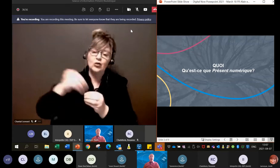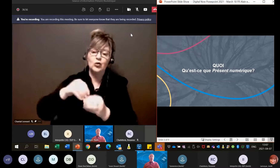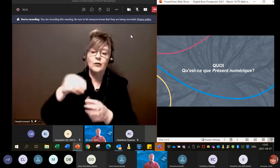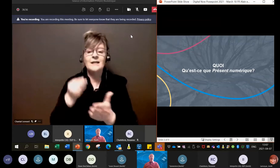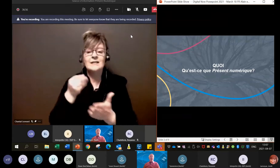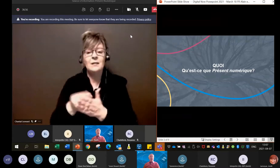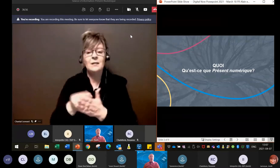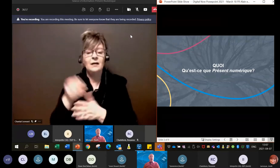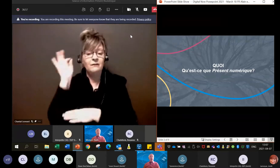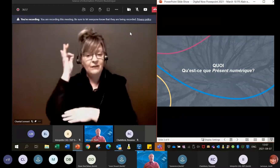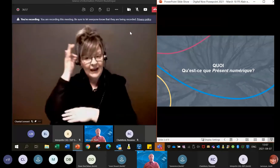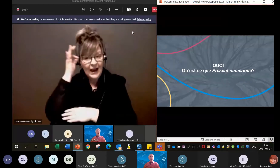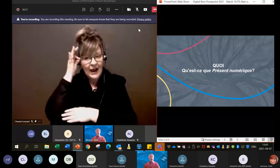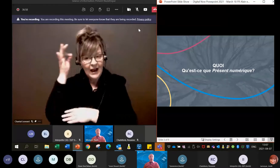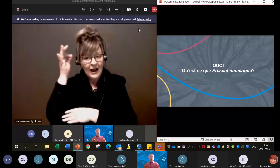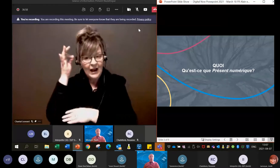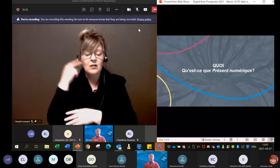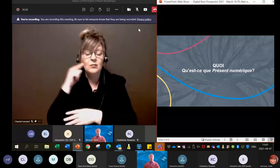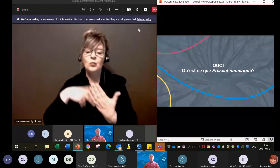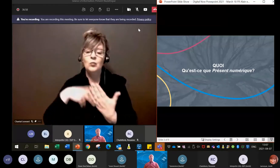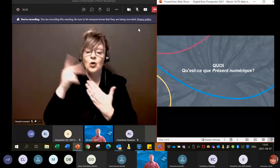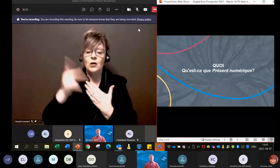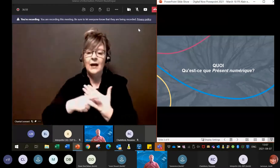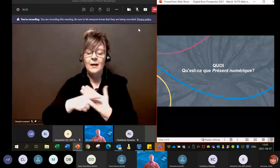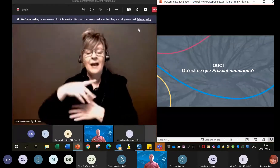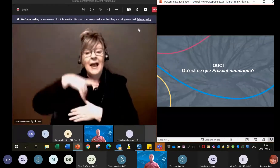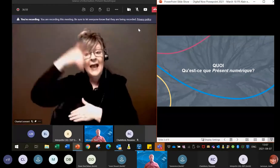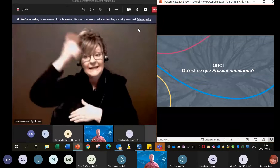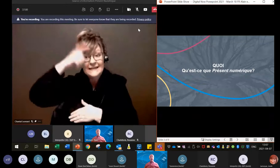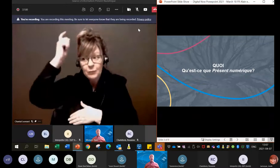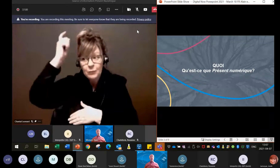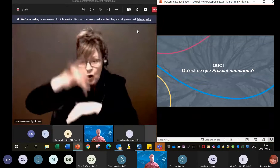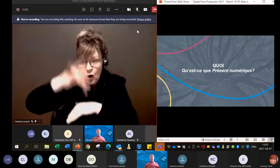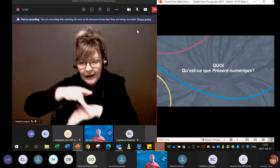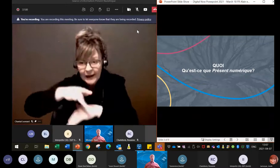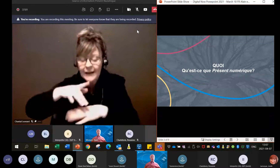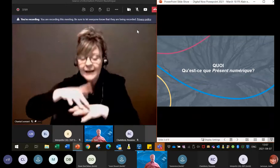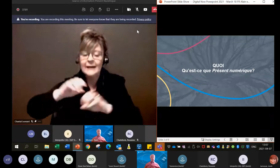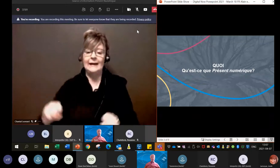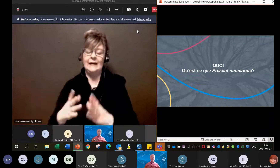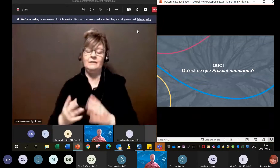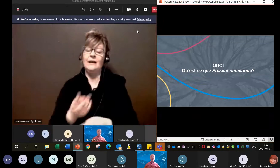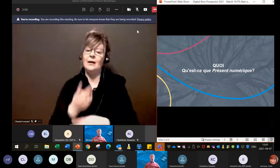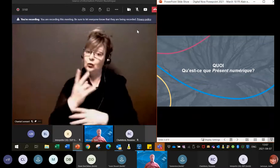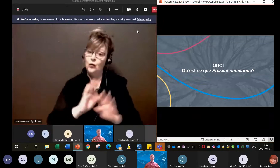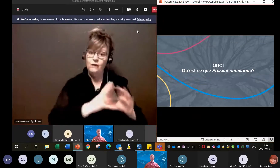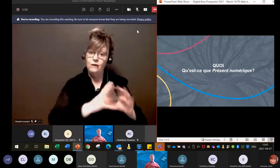dans Explorer et créer. Donc, deux volets : un